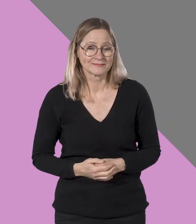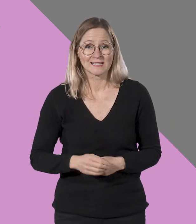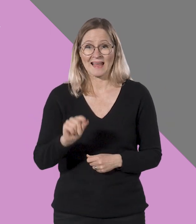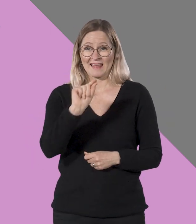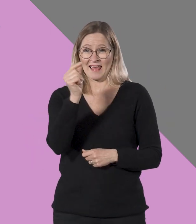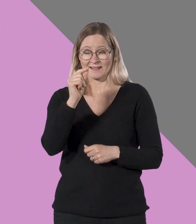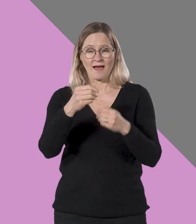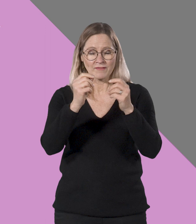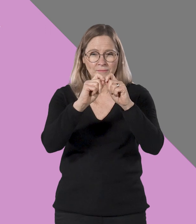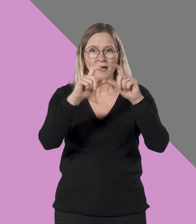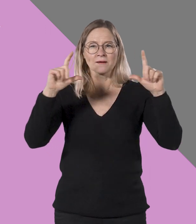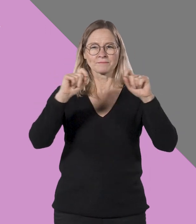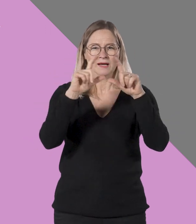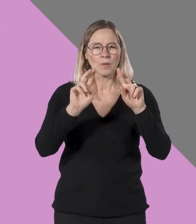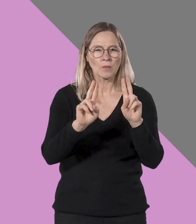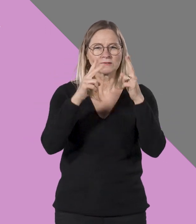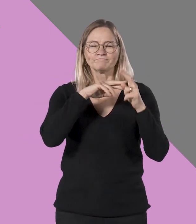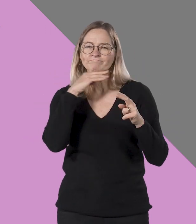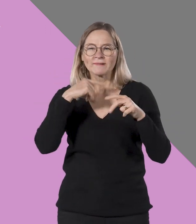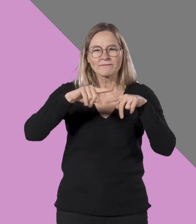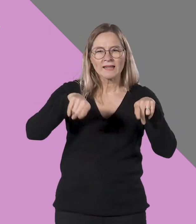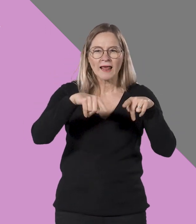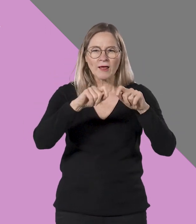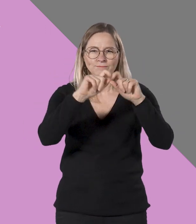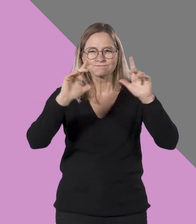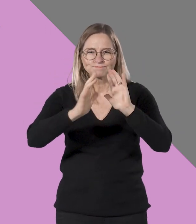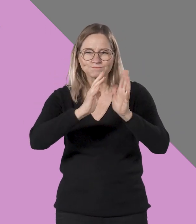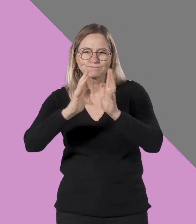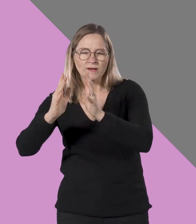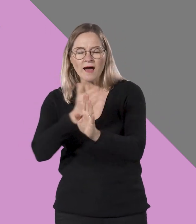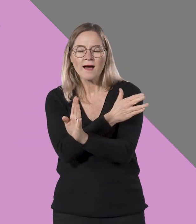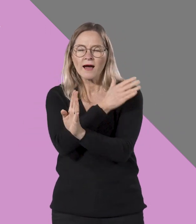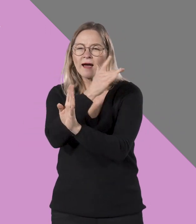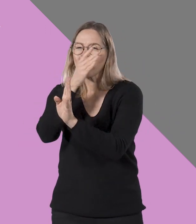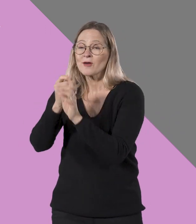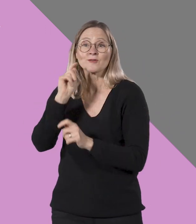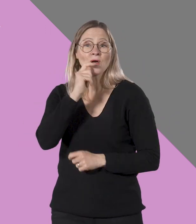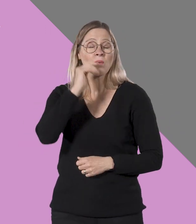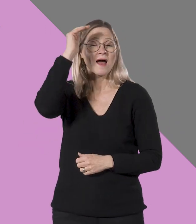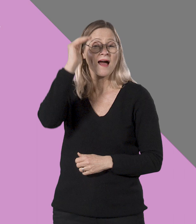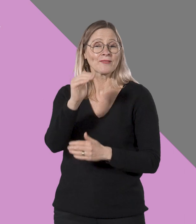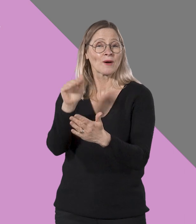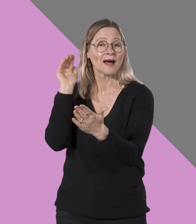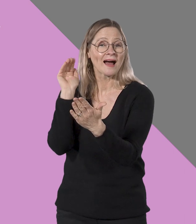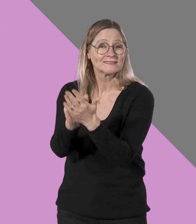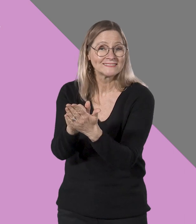Kalenteriin avataan nähtäville uusi, hauska viittomakielinen video - aina jouluaattoon asti.